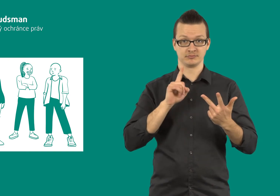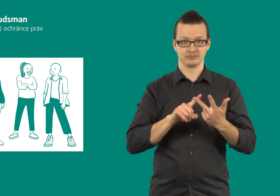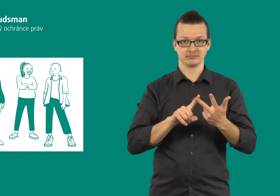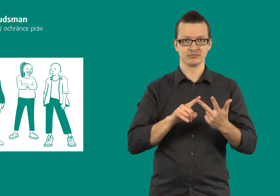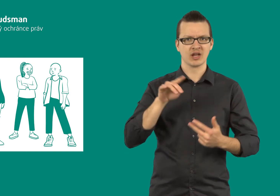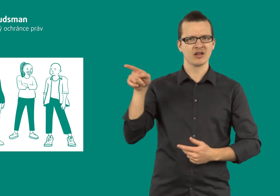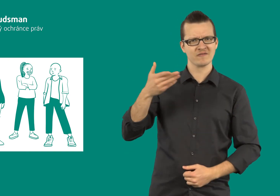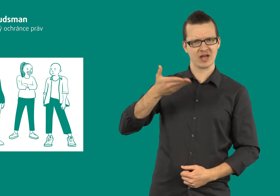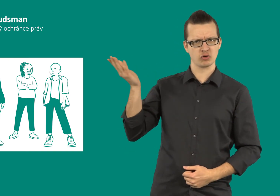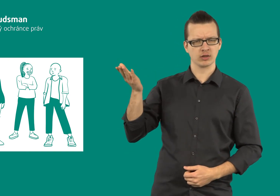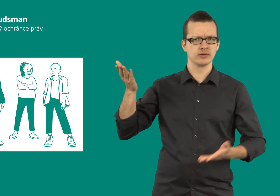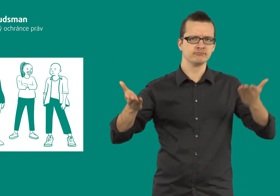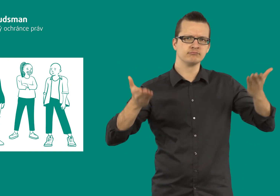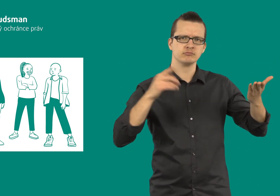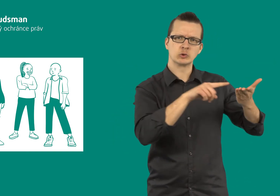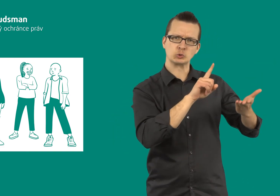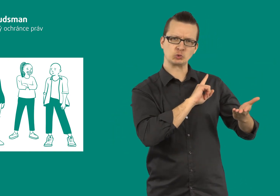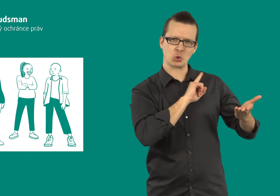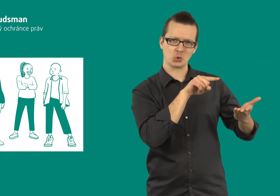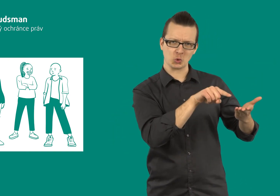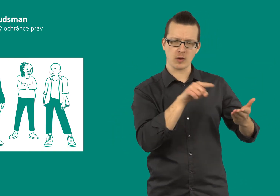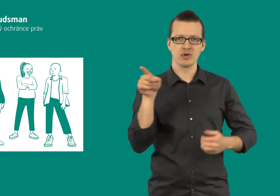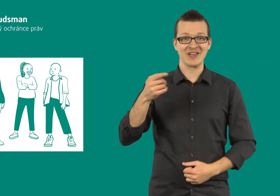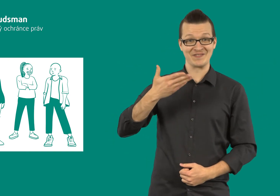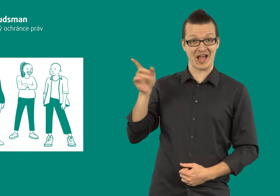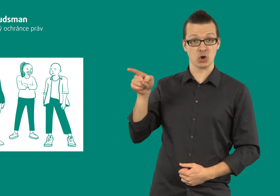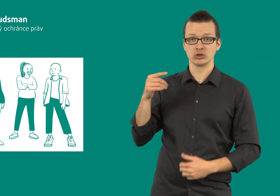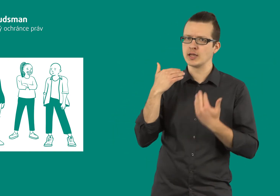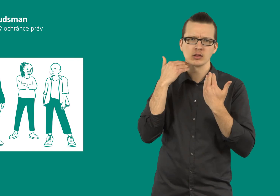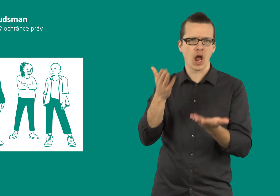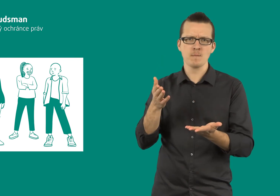Zatřetí - V porovnání se soukromým sektorem chybí tlak na dosahování zisku.